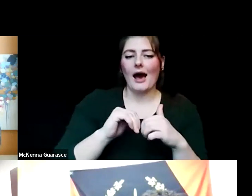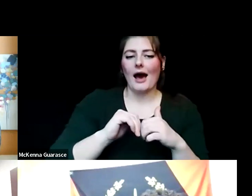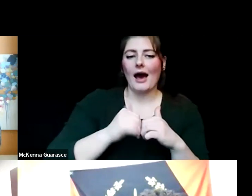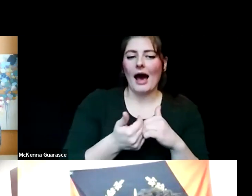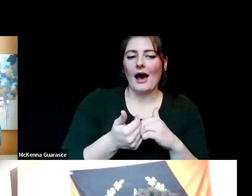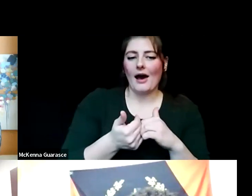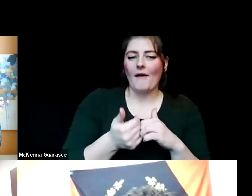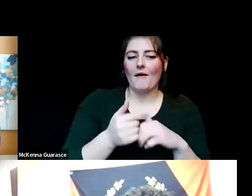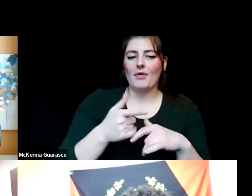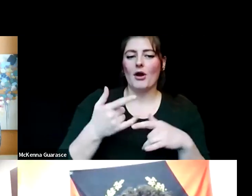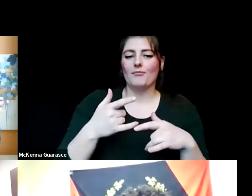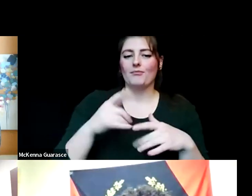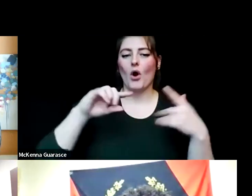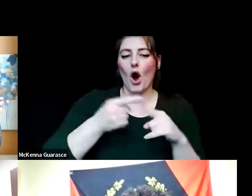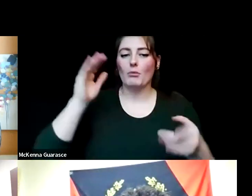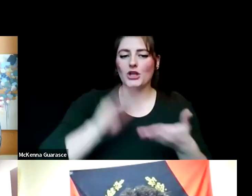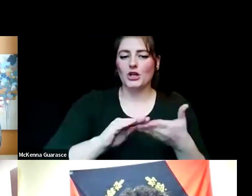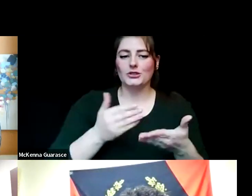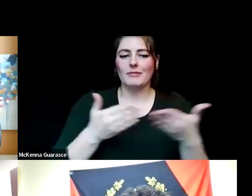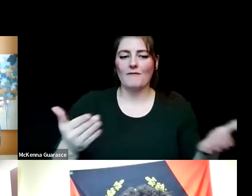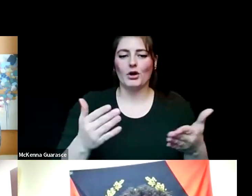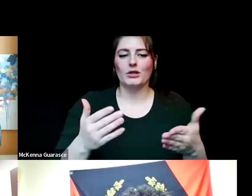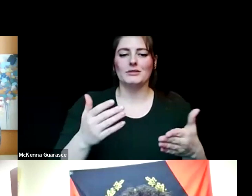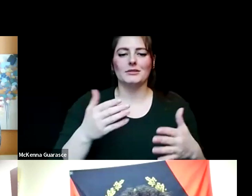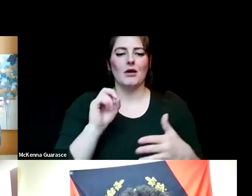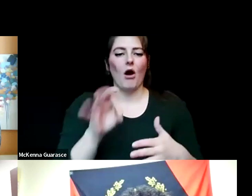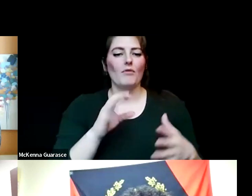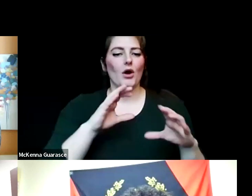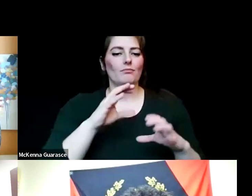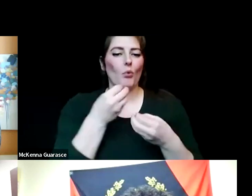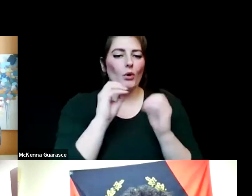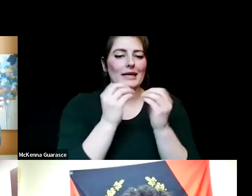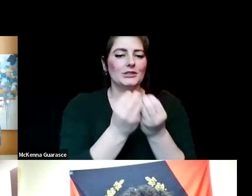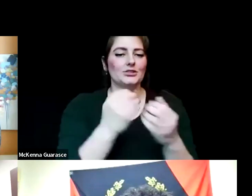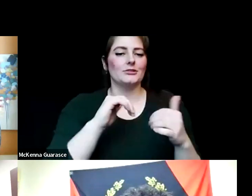de no permitir ningún suministro de reducción de daños?, ya que los residentes no están obligados a usar drogas".